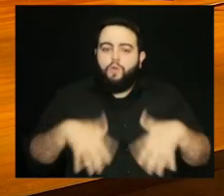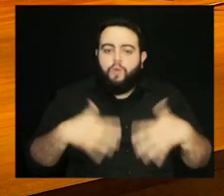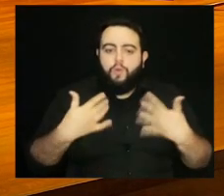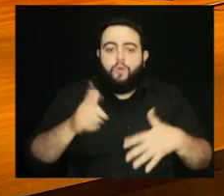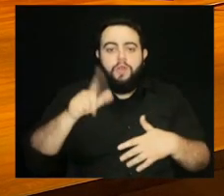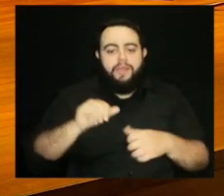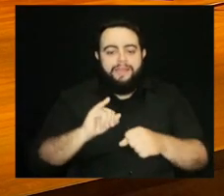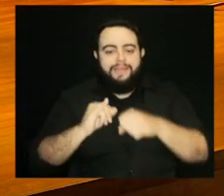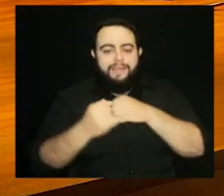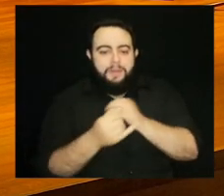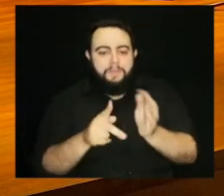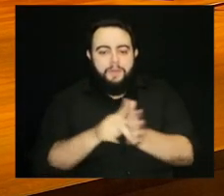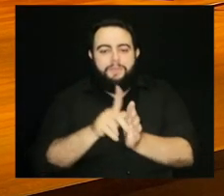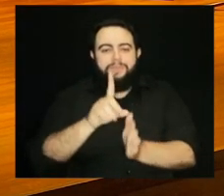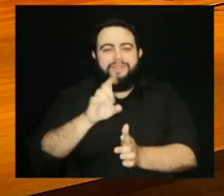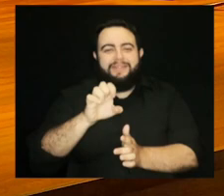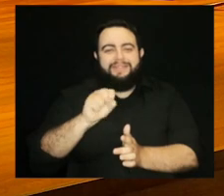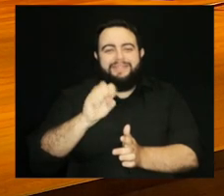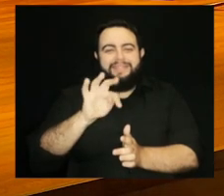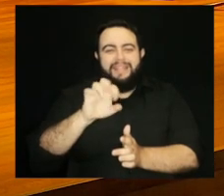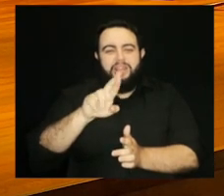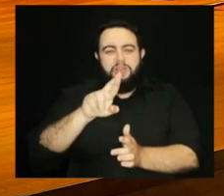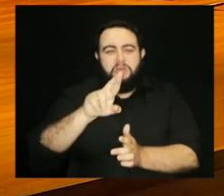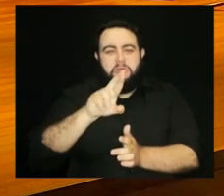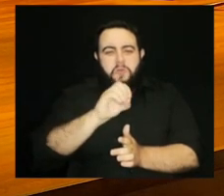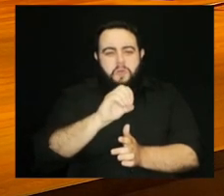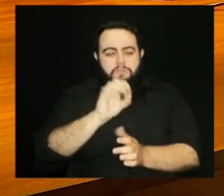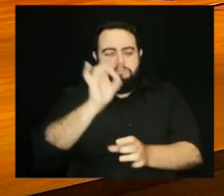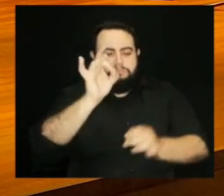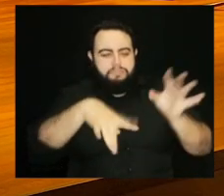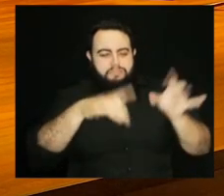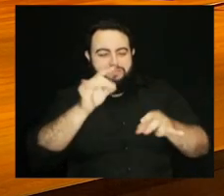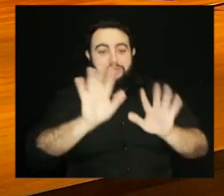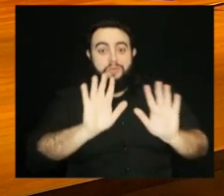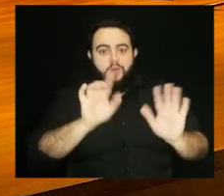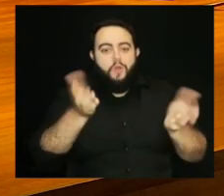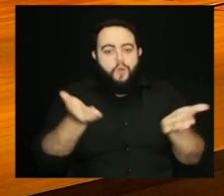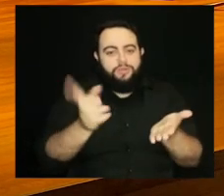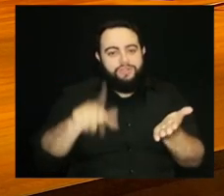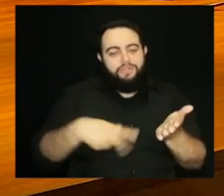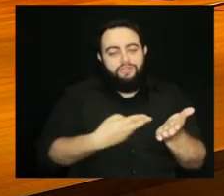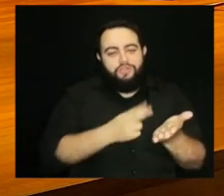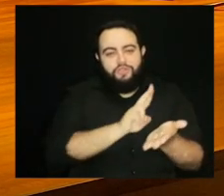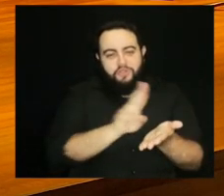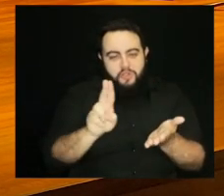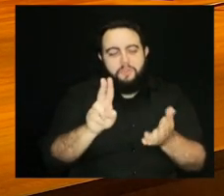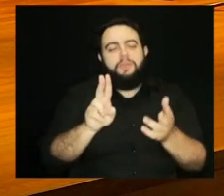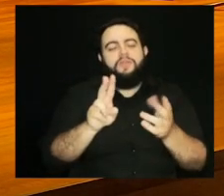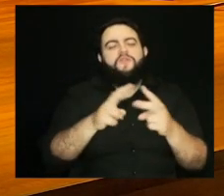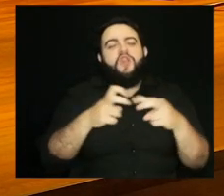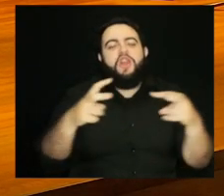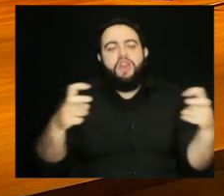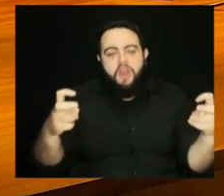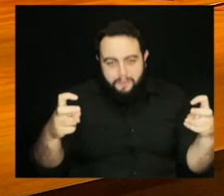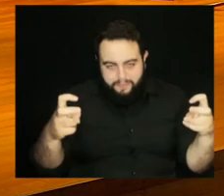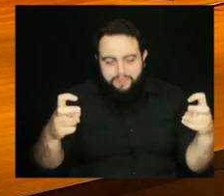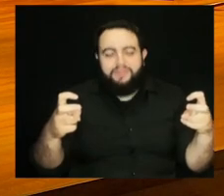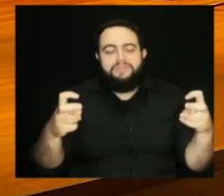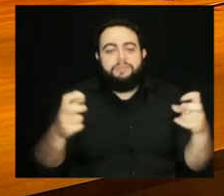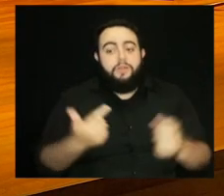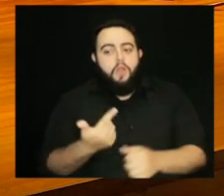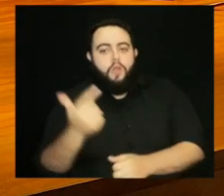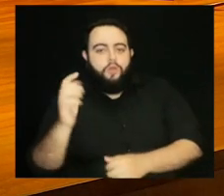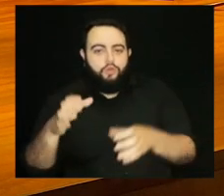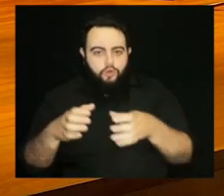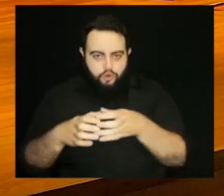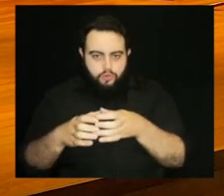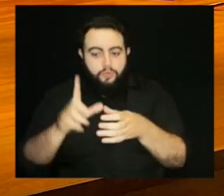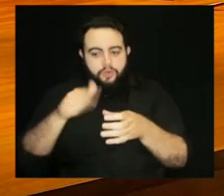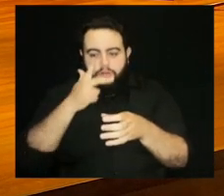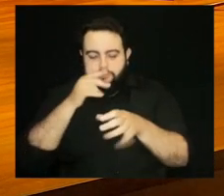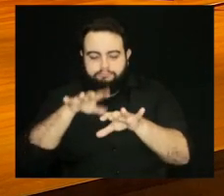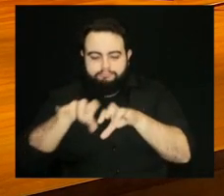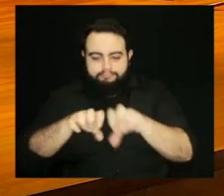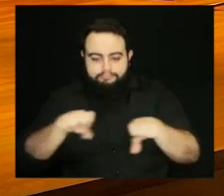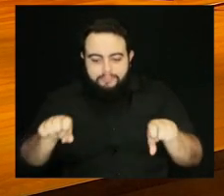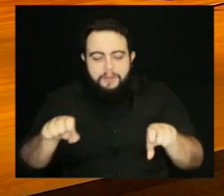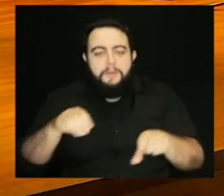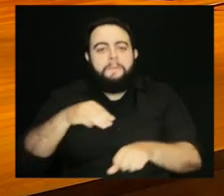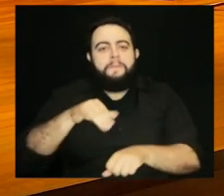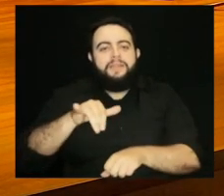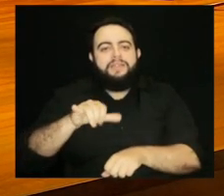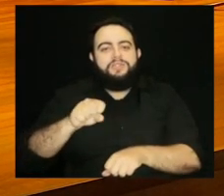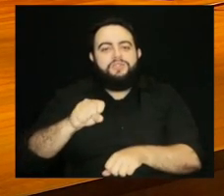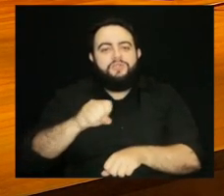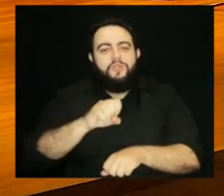do Desterro, que é Florianópolis, e depois a outra ideia, o outro grupo, iria povoar as missões e para